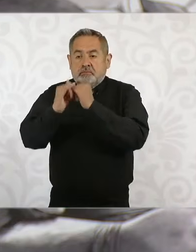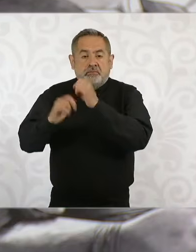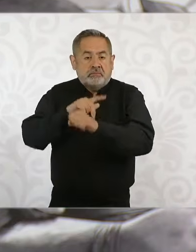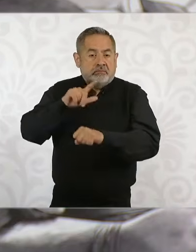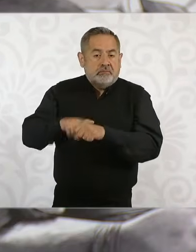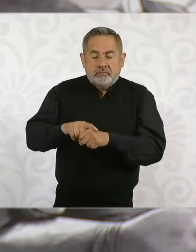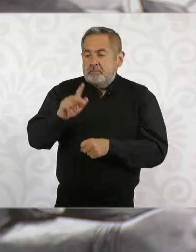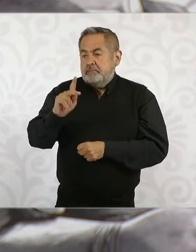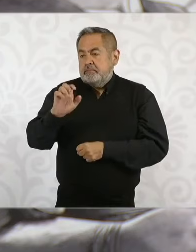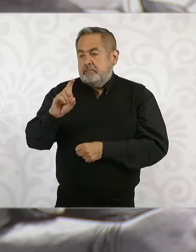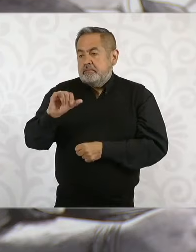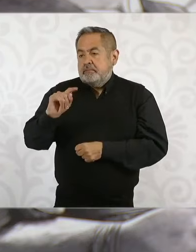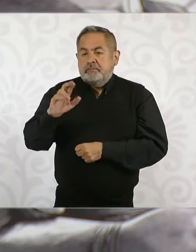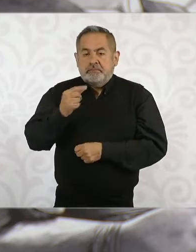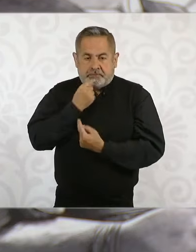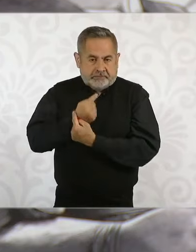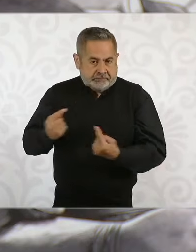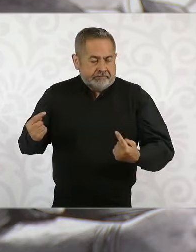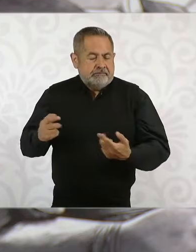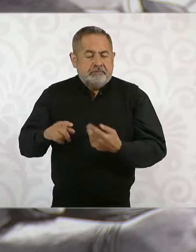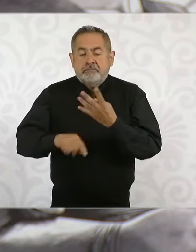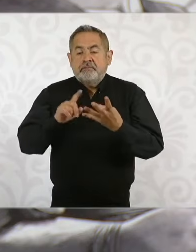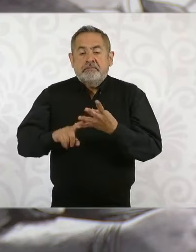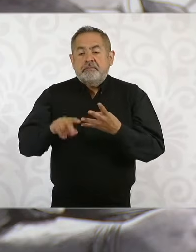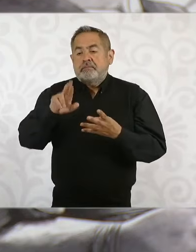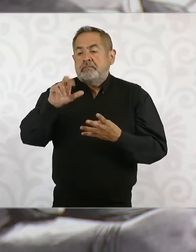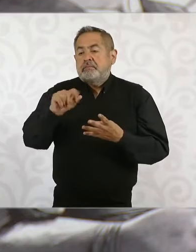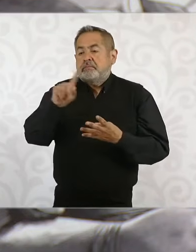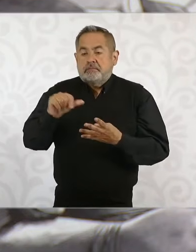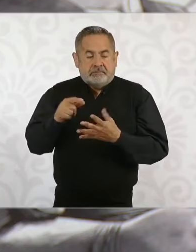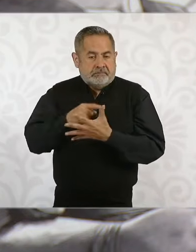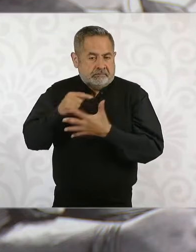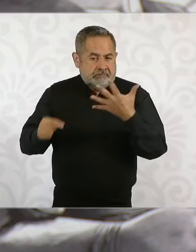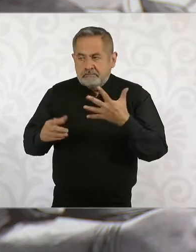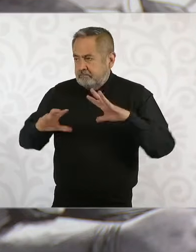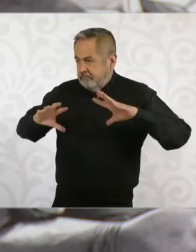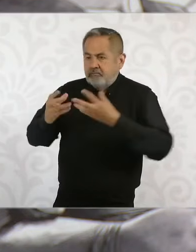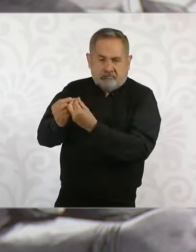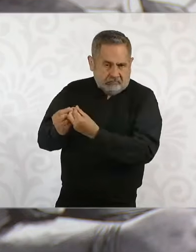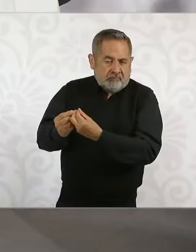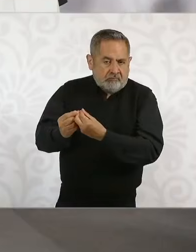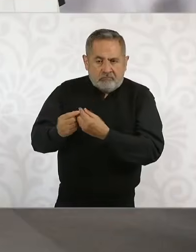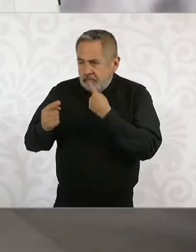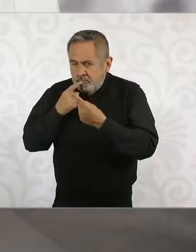de México y el Hospital General de la Raza. Esto ha sido posible gracias a a su decisión,